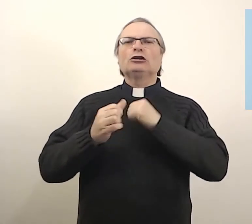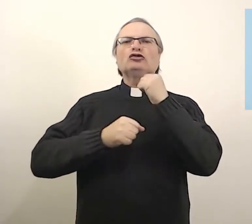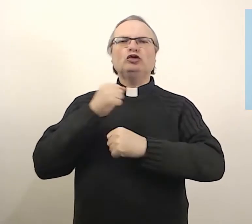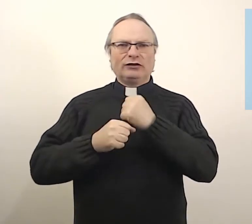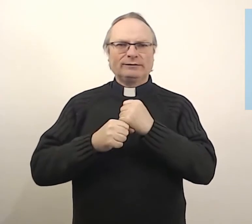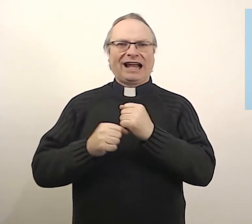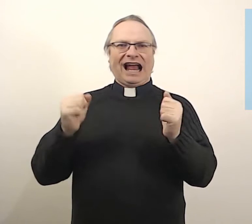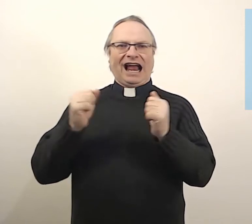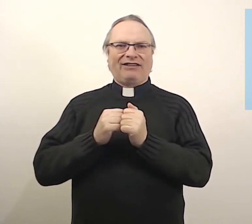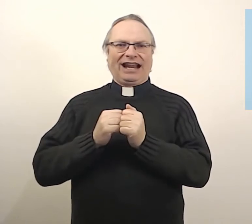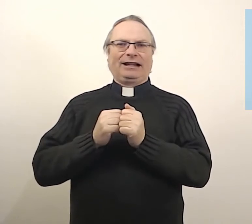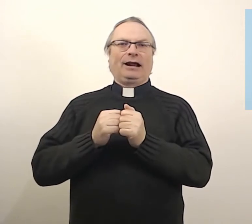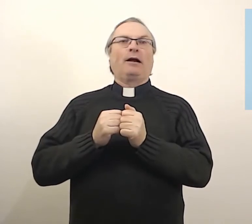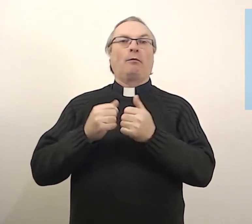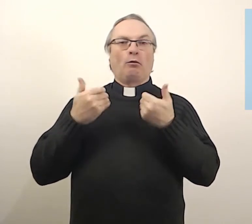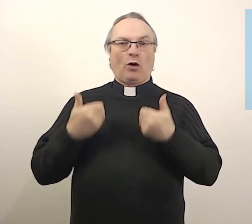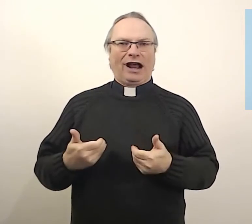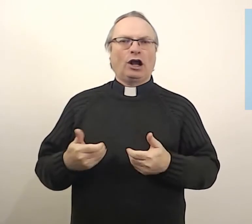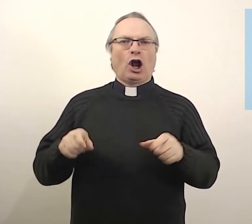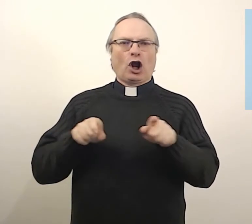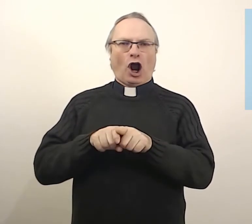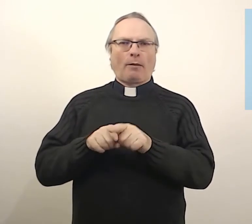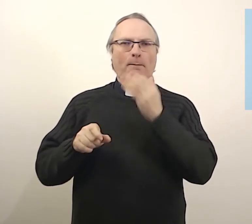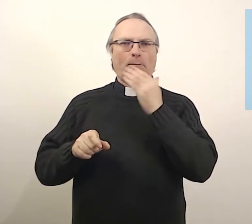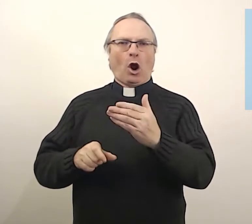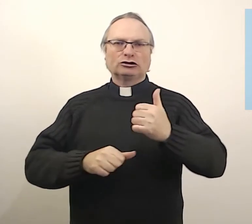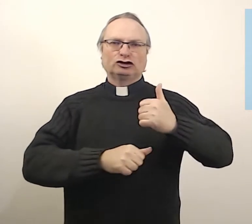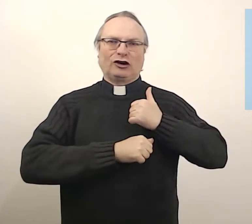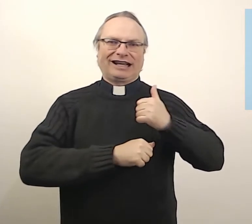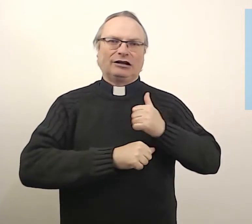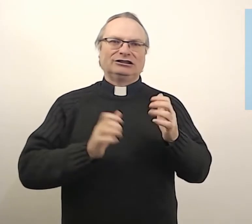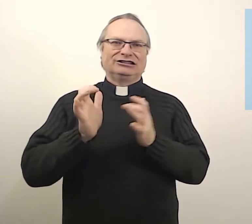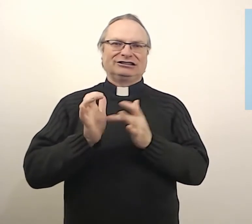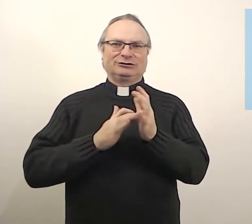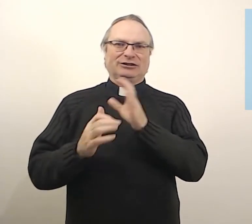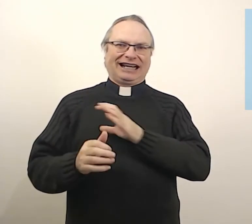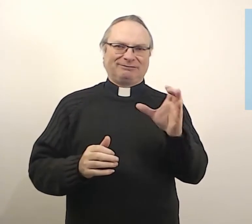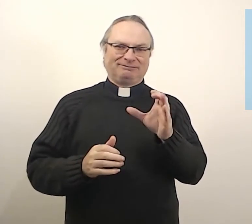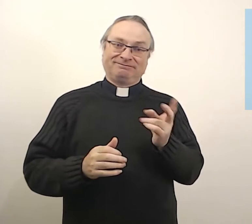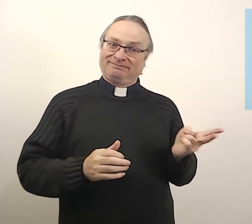Souffre avec moi comme un bon soldat de Jésus-Christ.